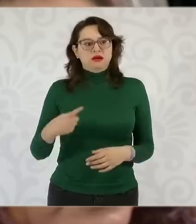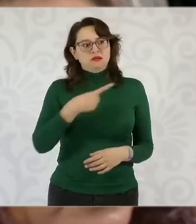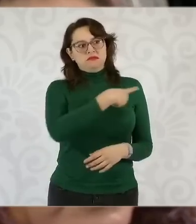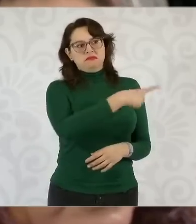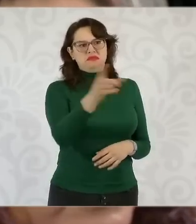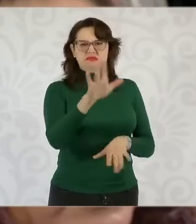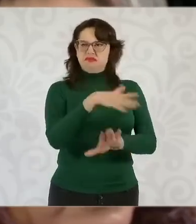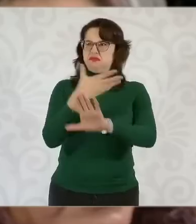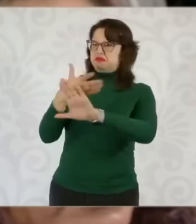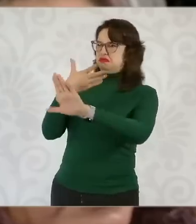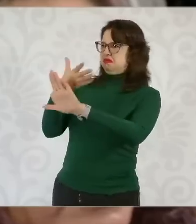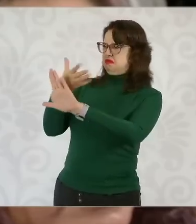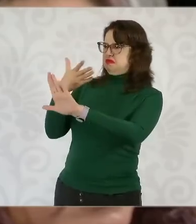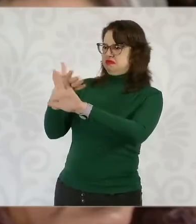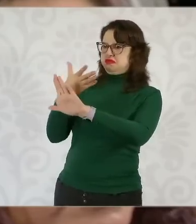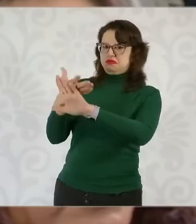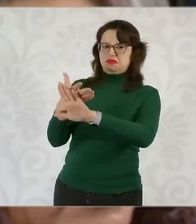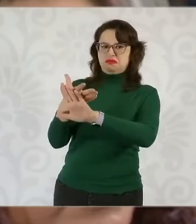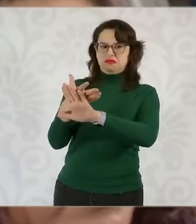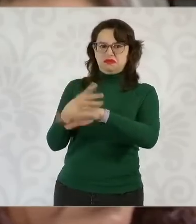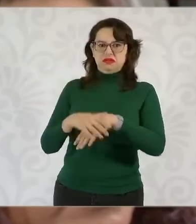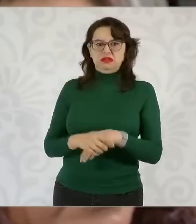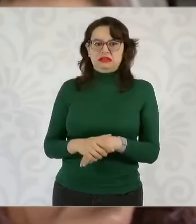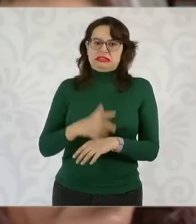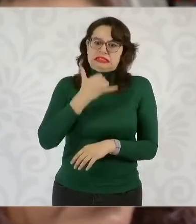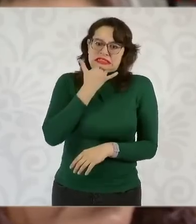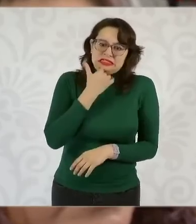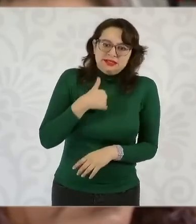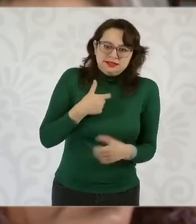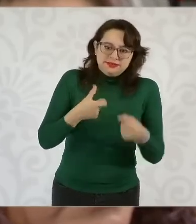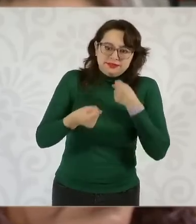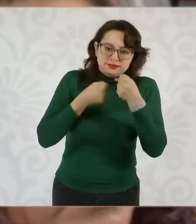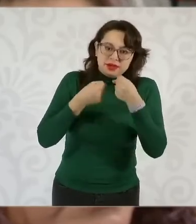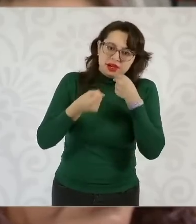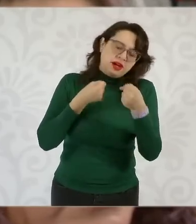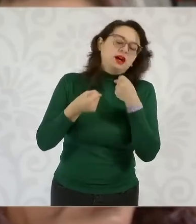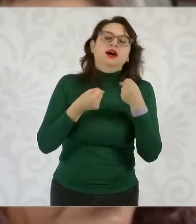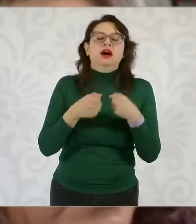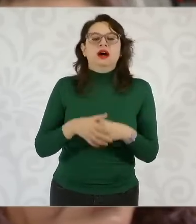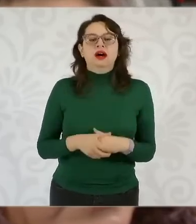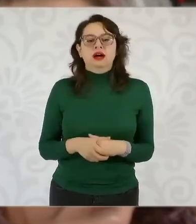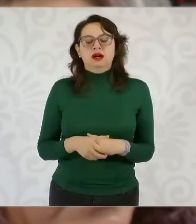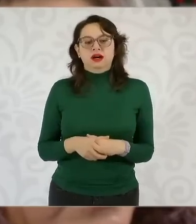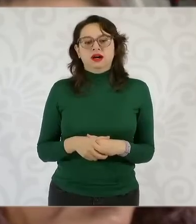y perdón pero no dejo de ser reporter este Pero eso sería después si no puede contestar Después de